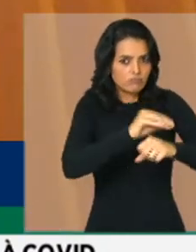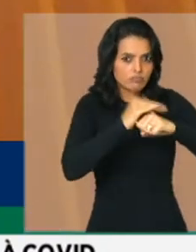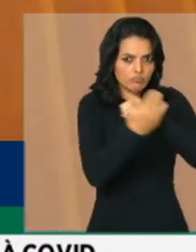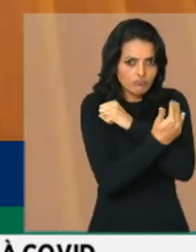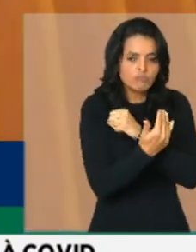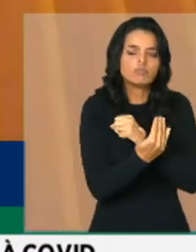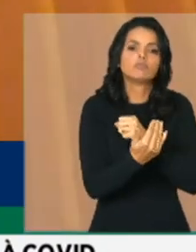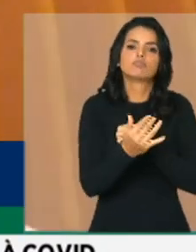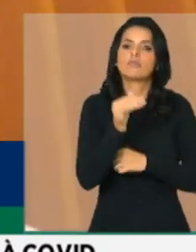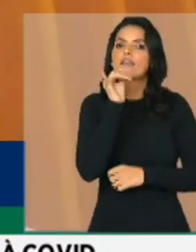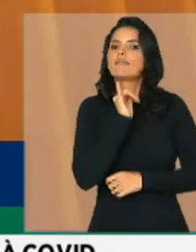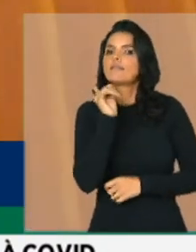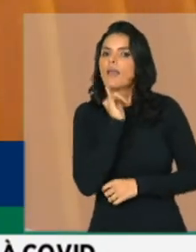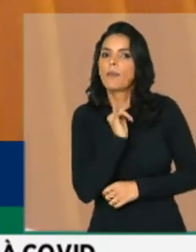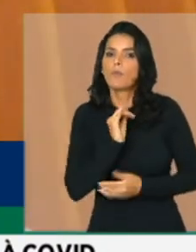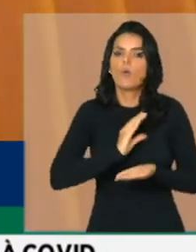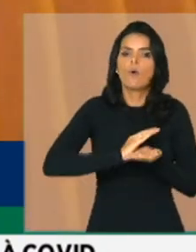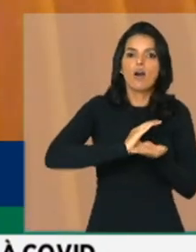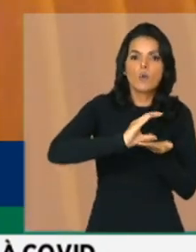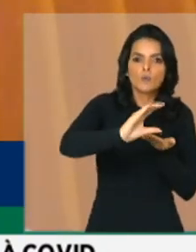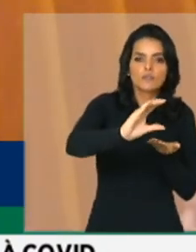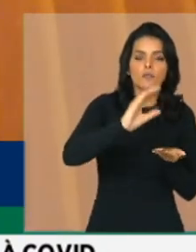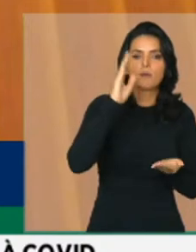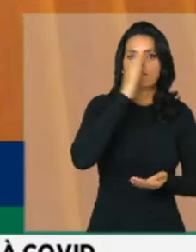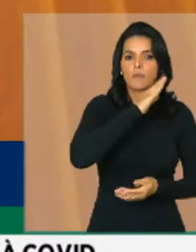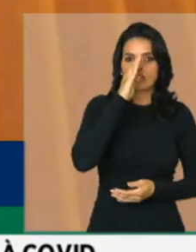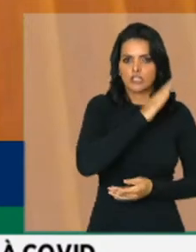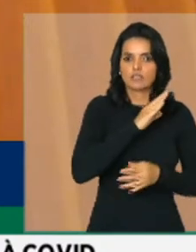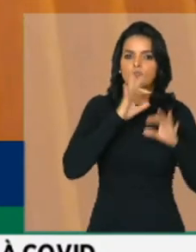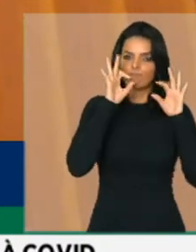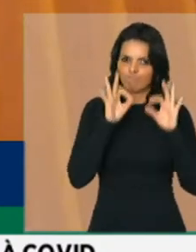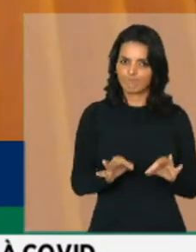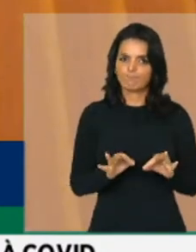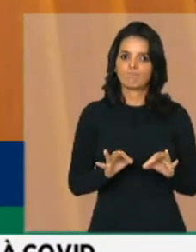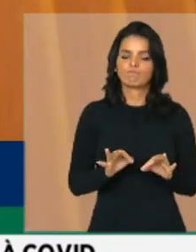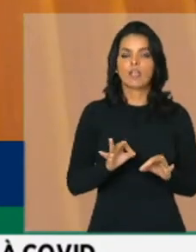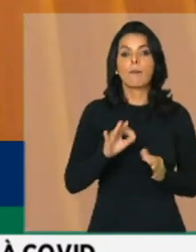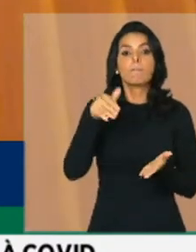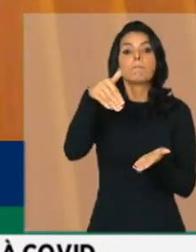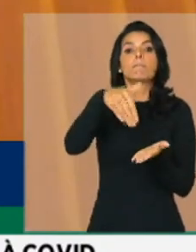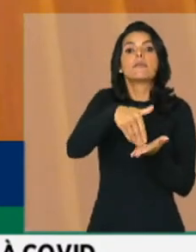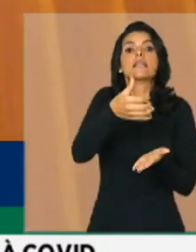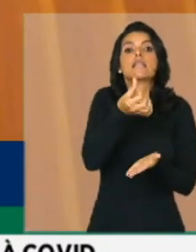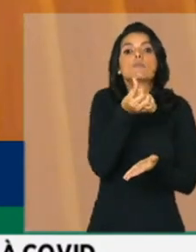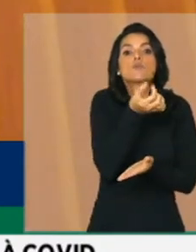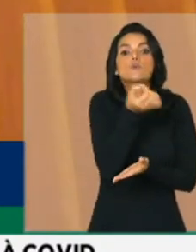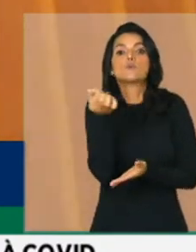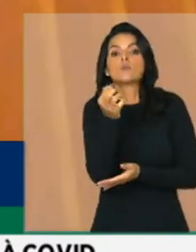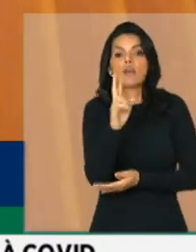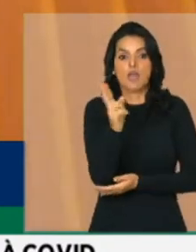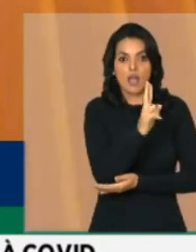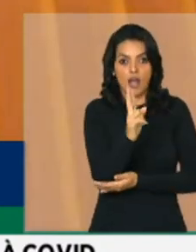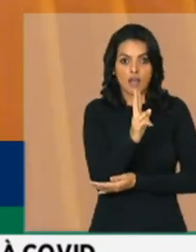PRESIDENTE ARTHUR LIRA QUE PAUTE A MEDIDA PROVISÓRIA DO AUXÍLIO-EMERGENCIAL, EU, A OPOSIÇÃO E SETORES DE OUTROS PARTIDOS QUE HOJE NÃO SÃO